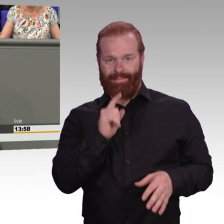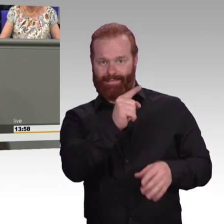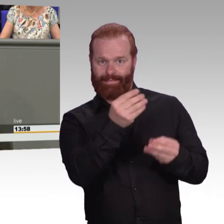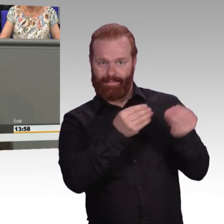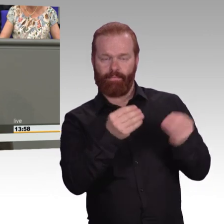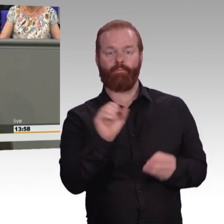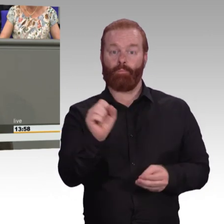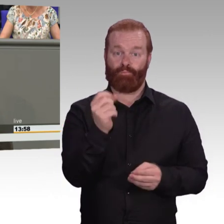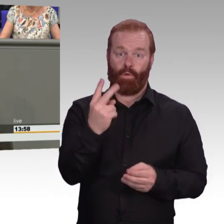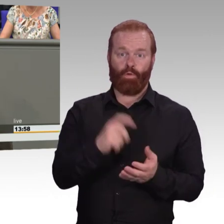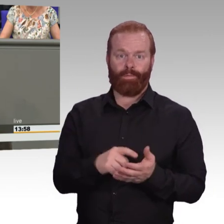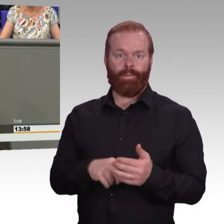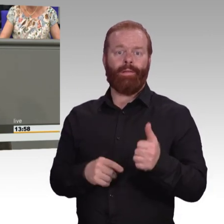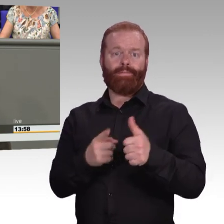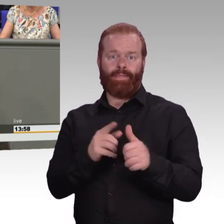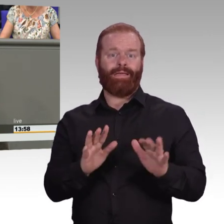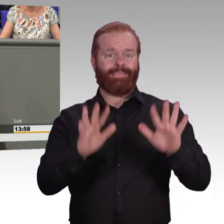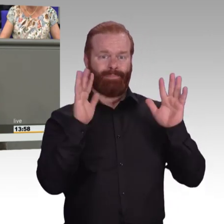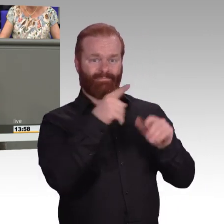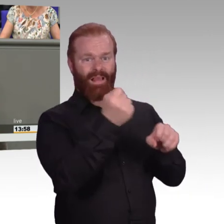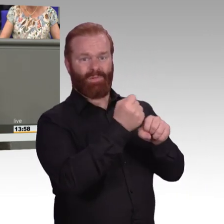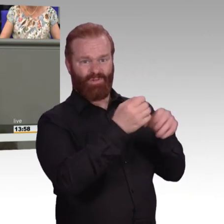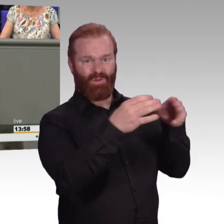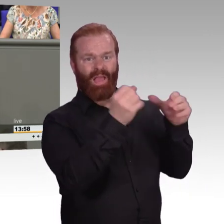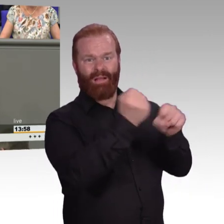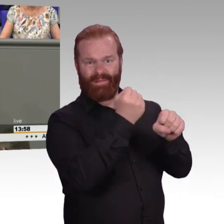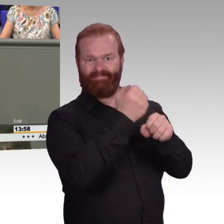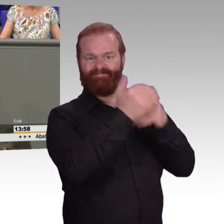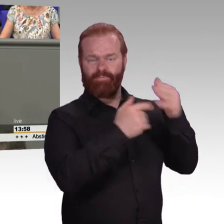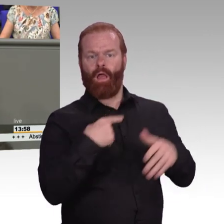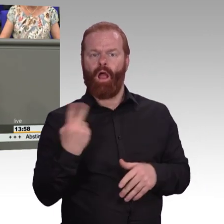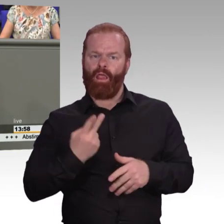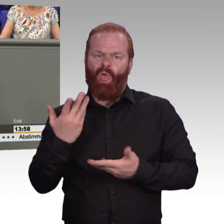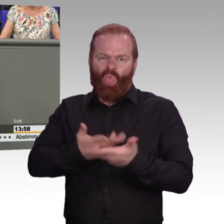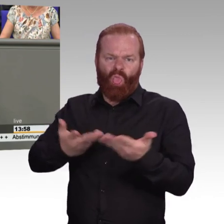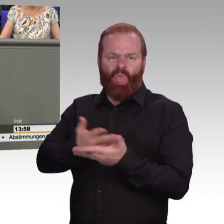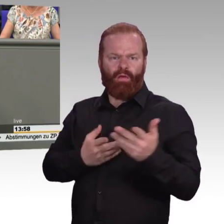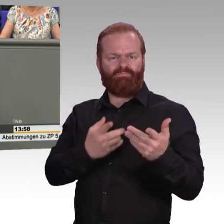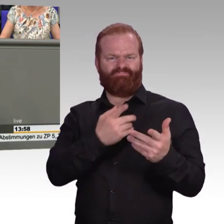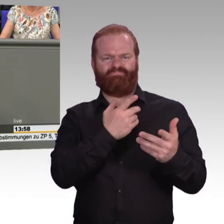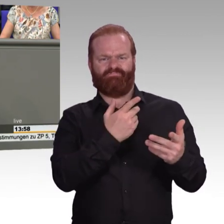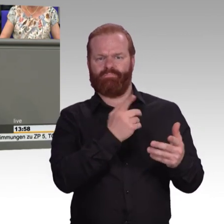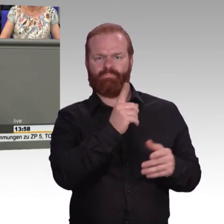der auch hier schon mehrfach angesprochen wurde. Unabhängig von einer möglichen Grundgesetzänderung müssen wir uns darauf konzentrieren